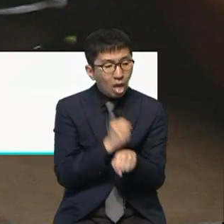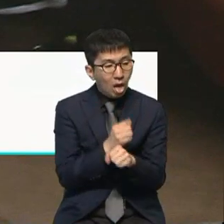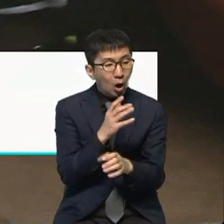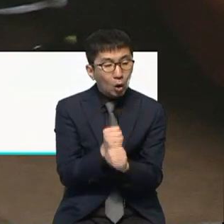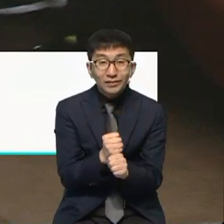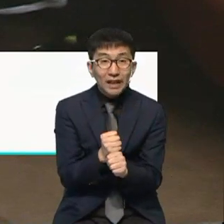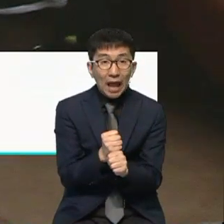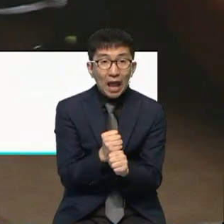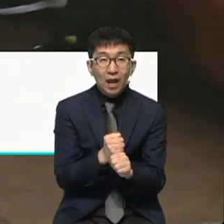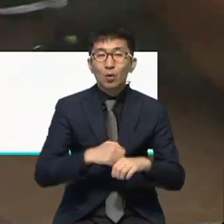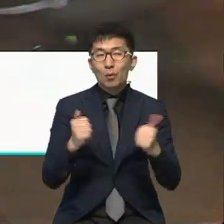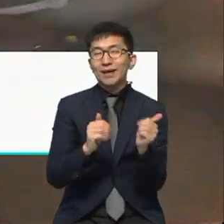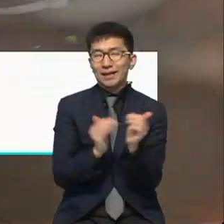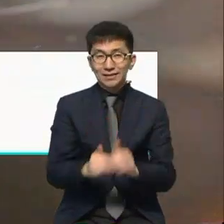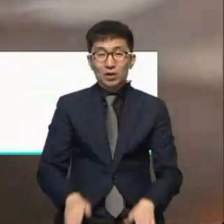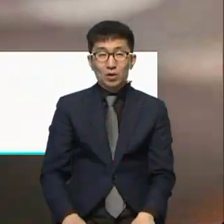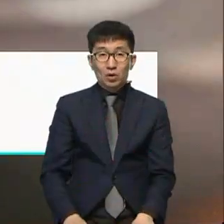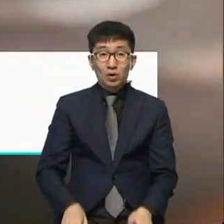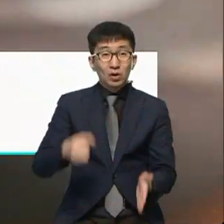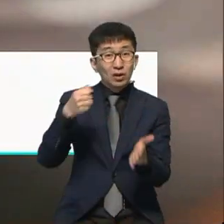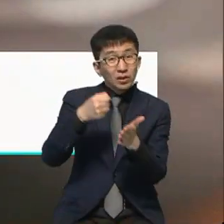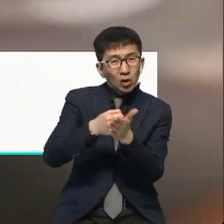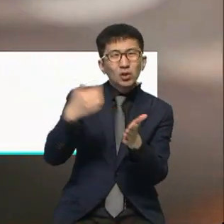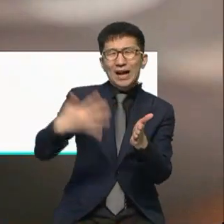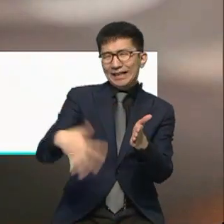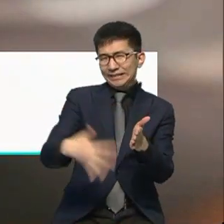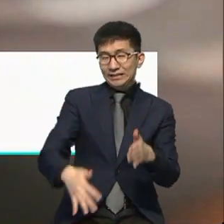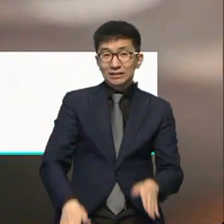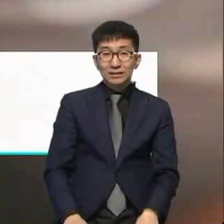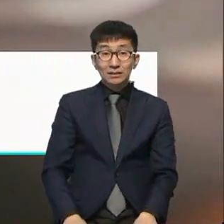자문위원회를 열었습니다. 구체적인 시기를 결론내지 않았지만 설